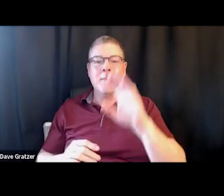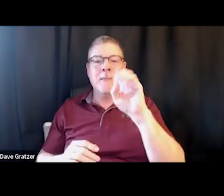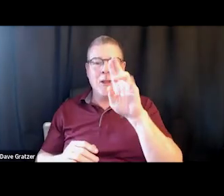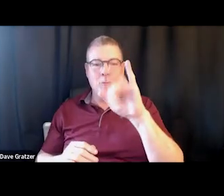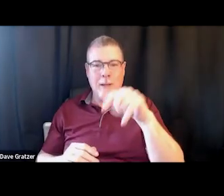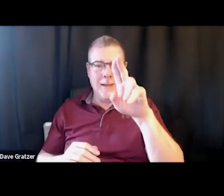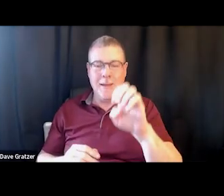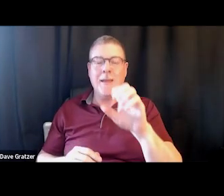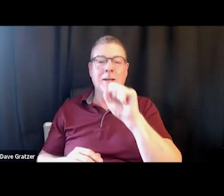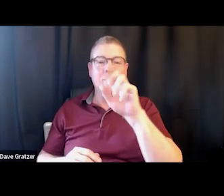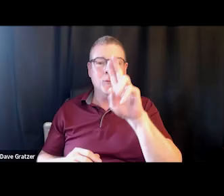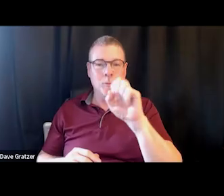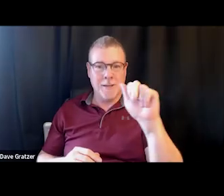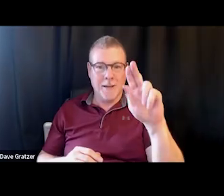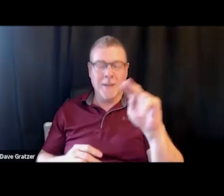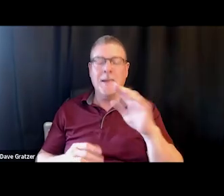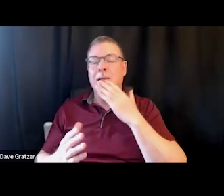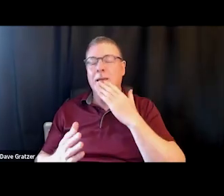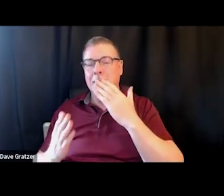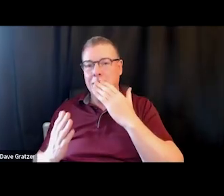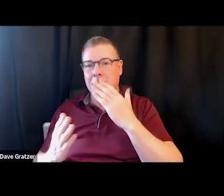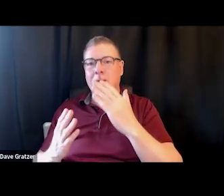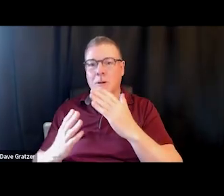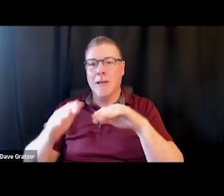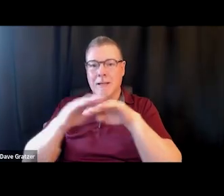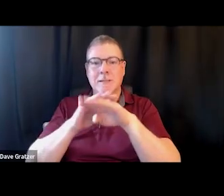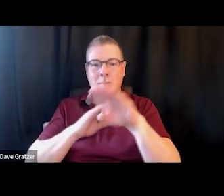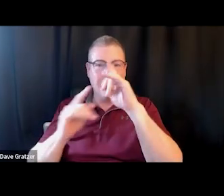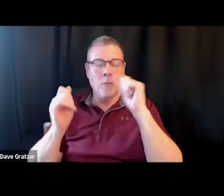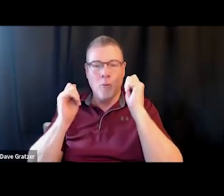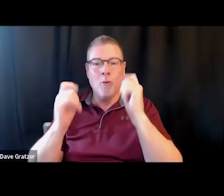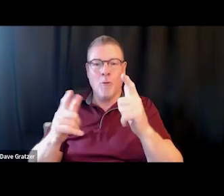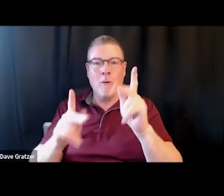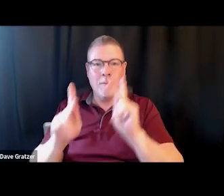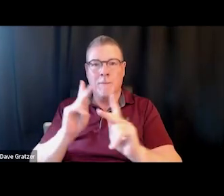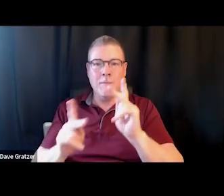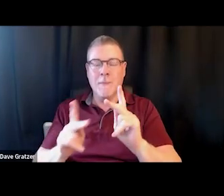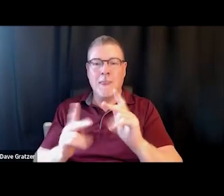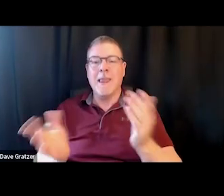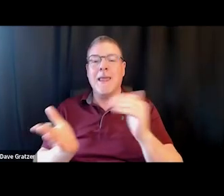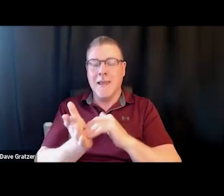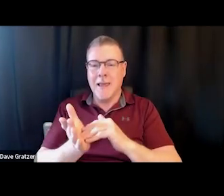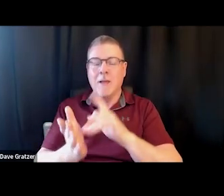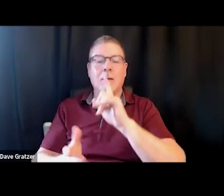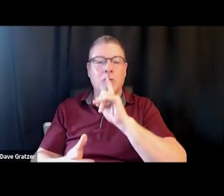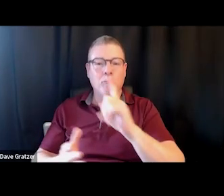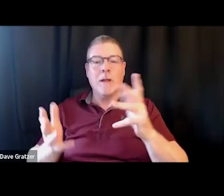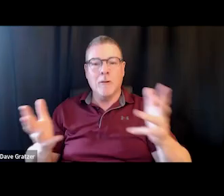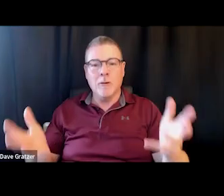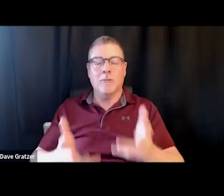muchas gracias por mejorar la accesibilidad para todos nuestros participantes. Nuevamente, les animamos,